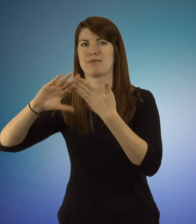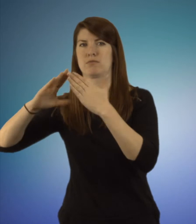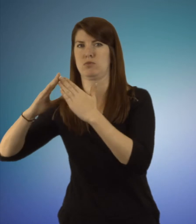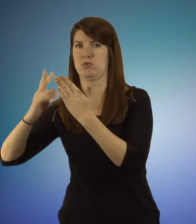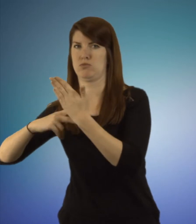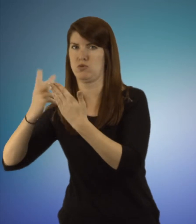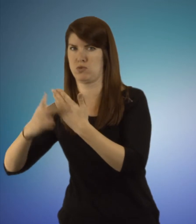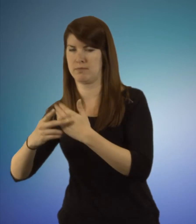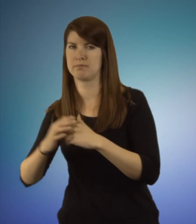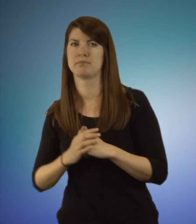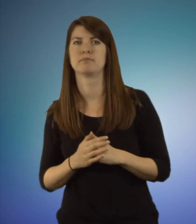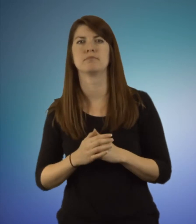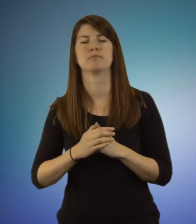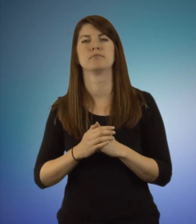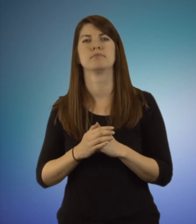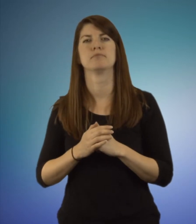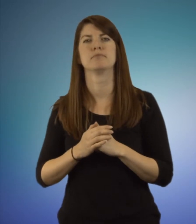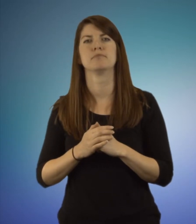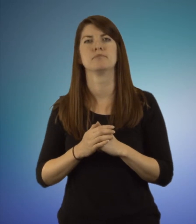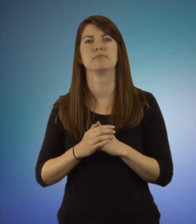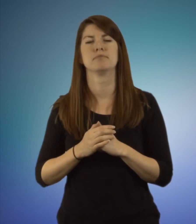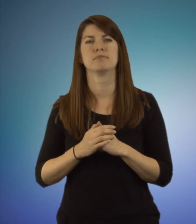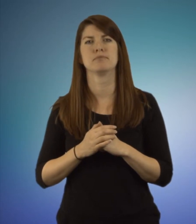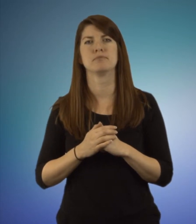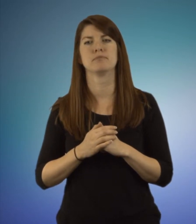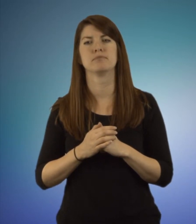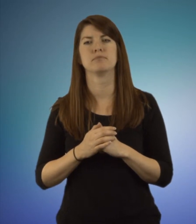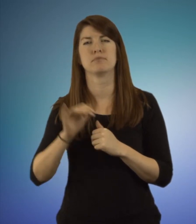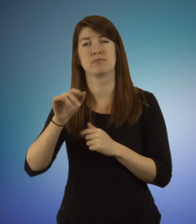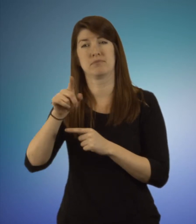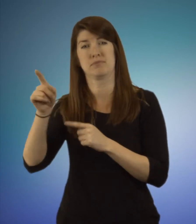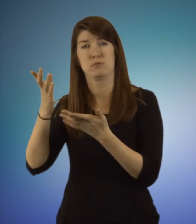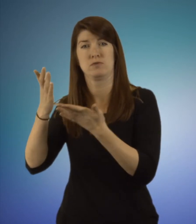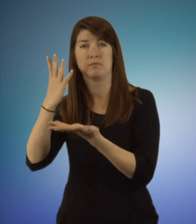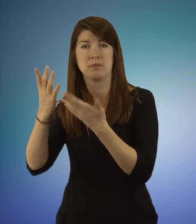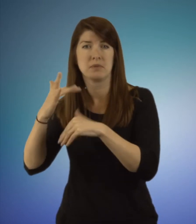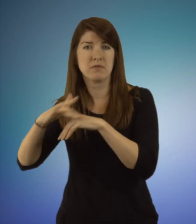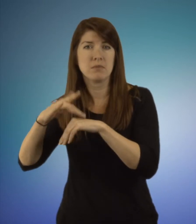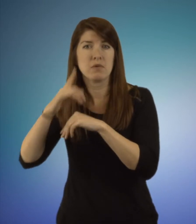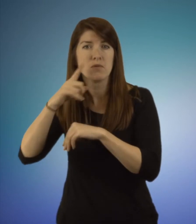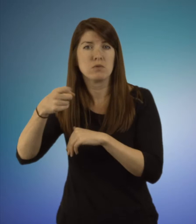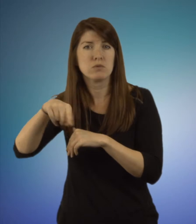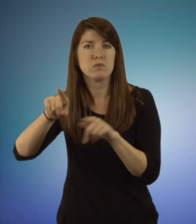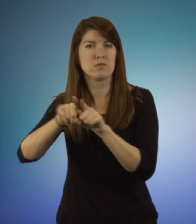transición a los programas educativos y/o a programas y servicios comunitarios que podrían